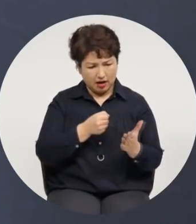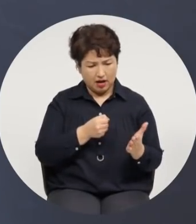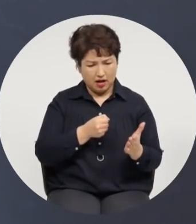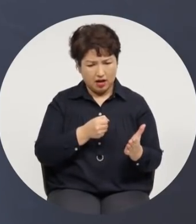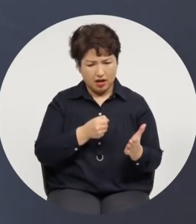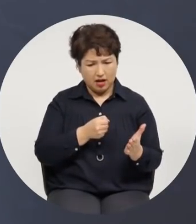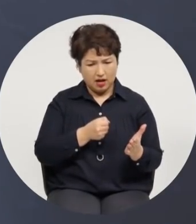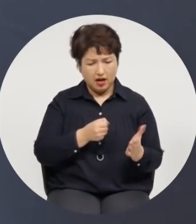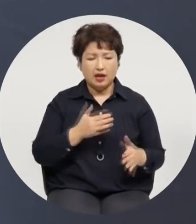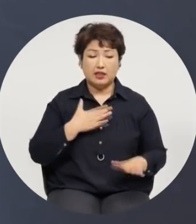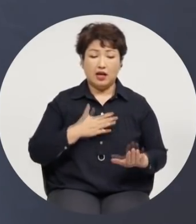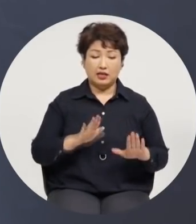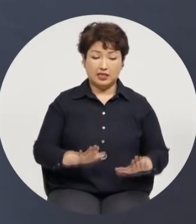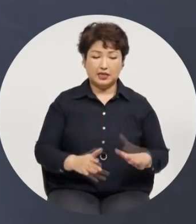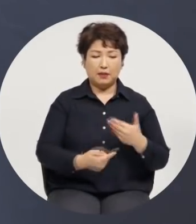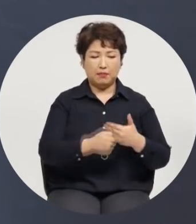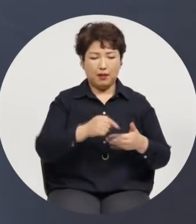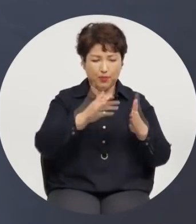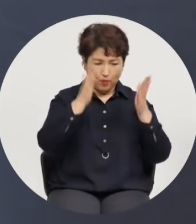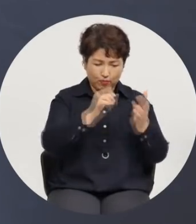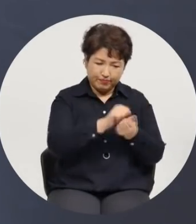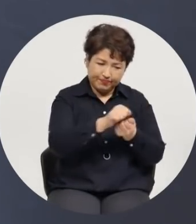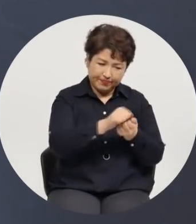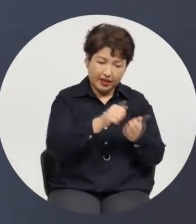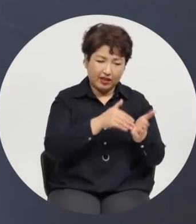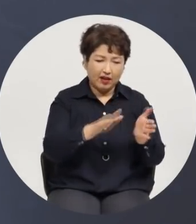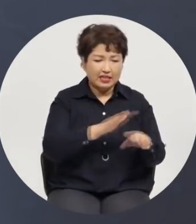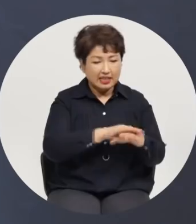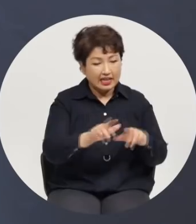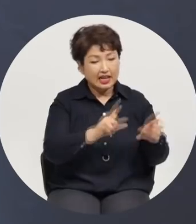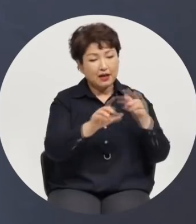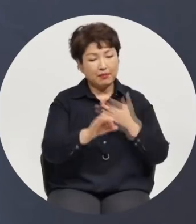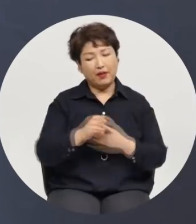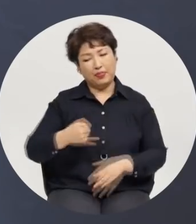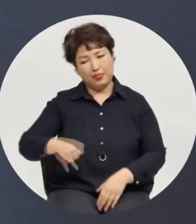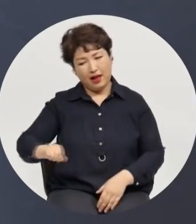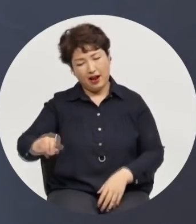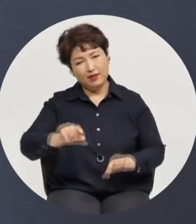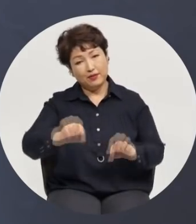내가 지금 마음공부해서 잘 살면 우리 딸도 잘 살 거예요